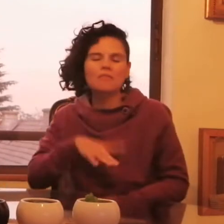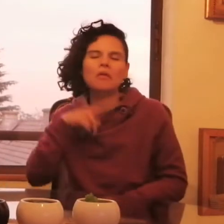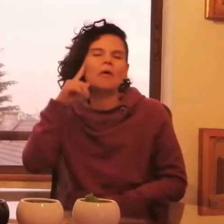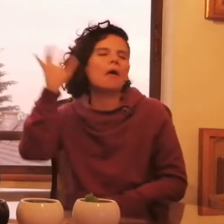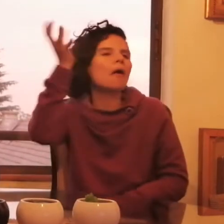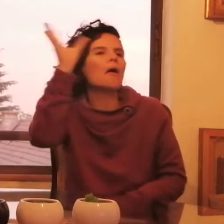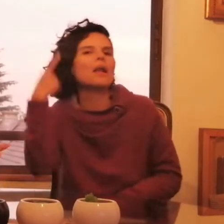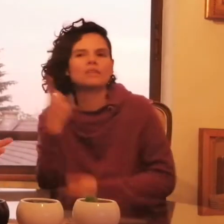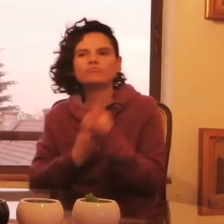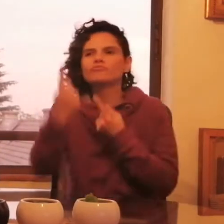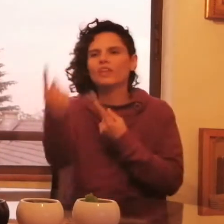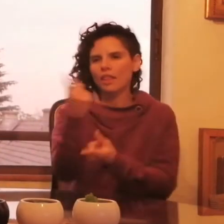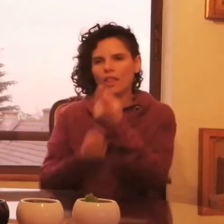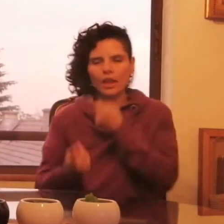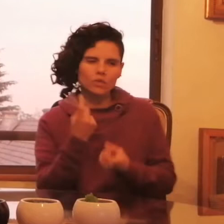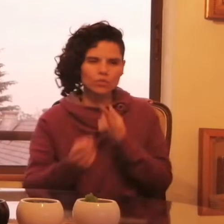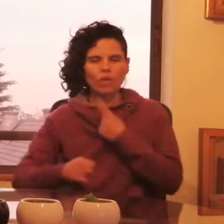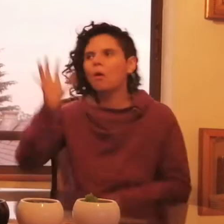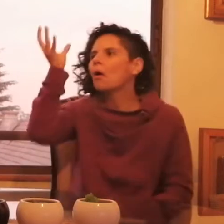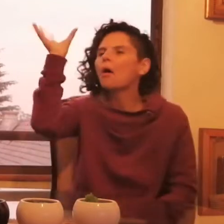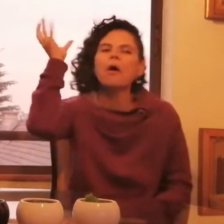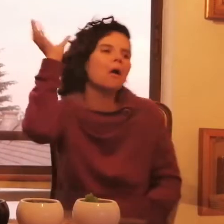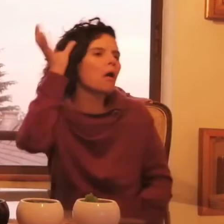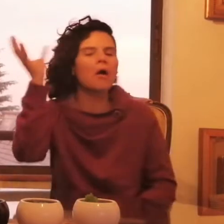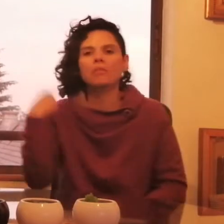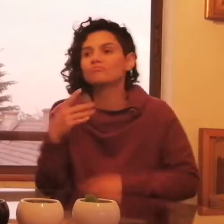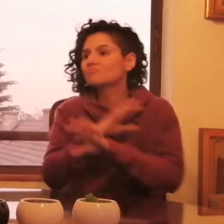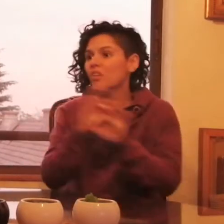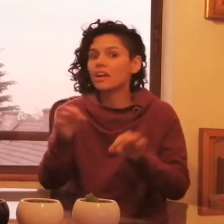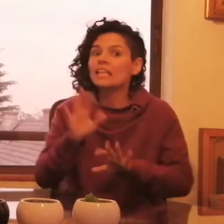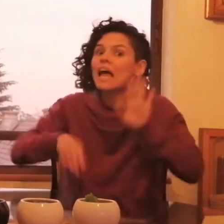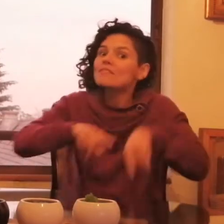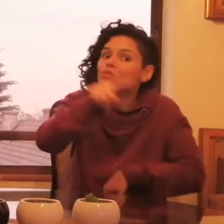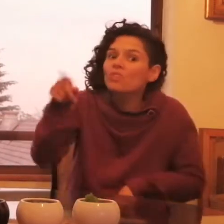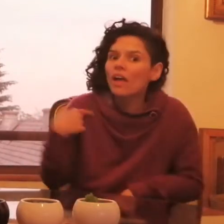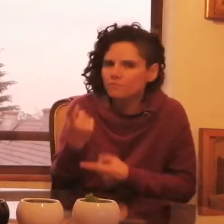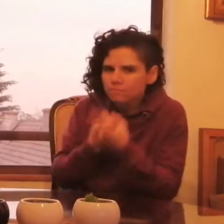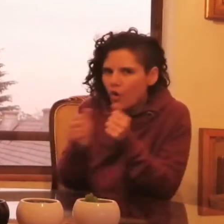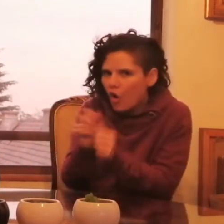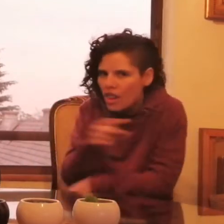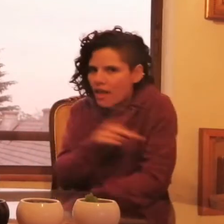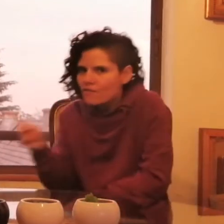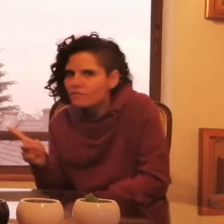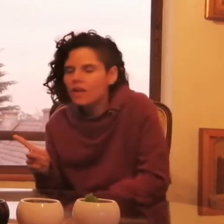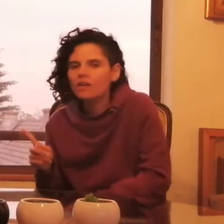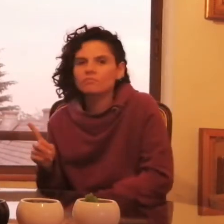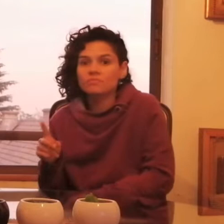joteando o no - nunca jamás- da lo mismo me pueden jotear y yo no sé Si ustedes se han joteado a la Bernie alguna vez, la Bernie no es que no los haya pescado, es que no cachó